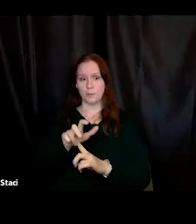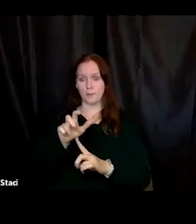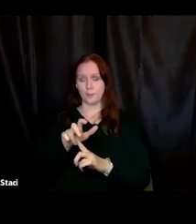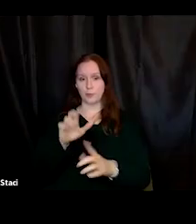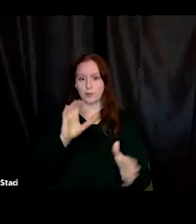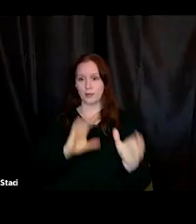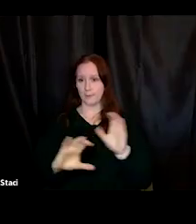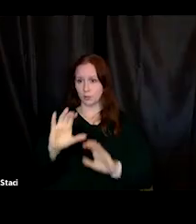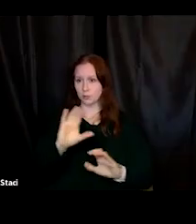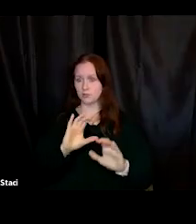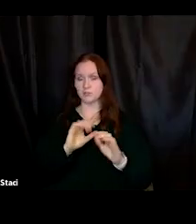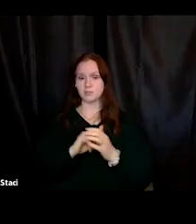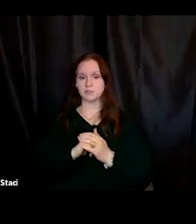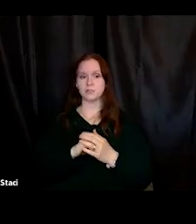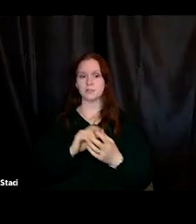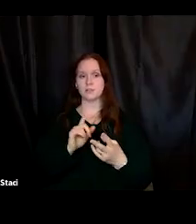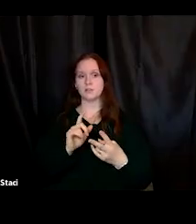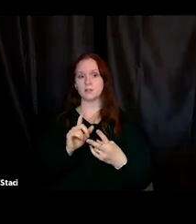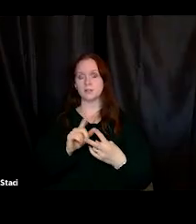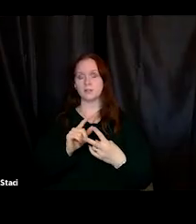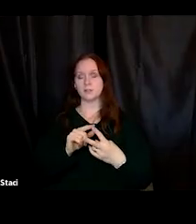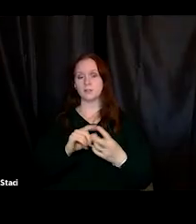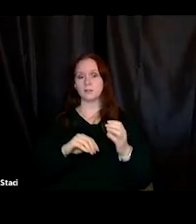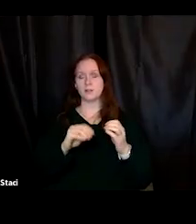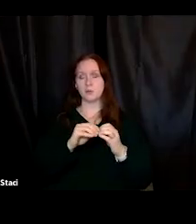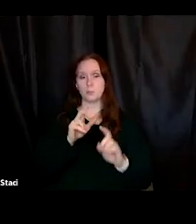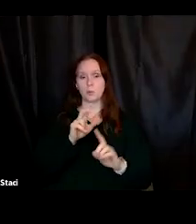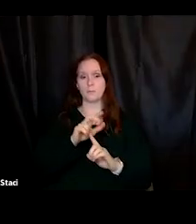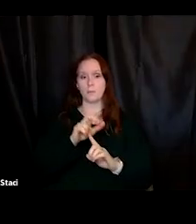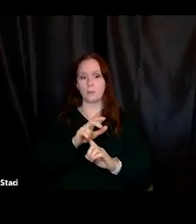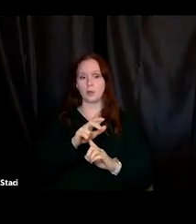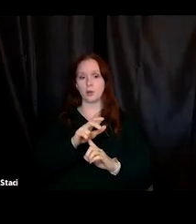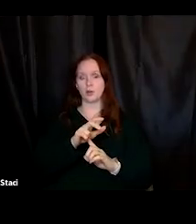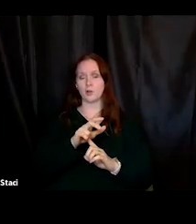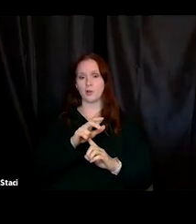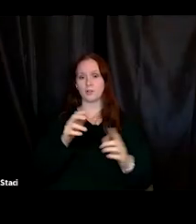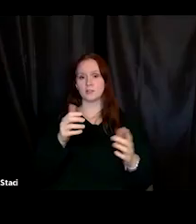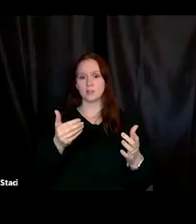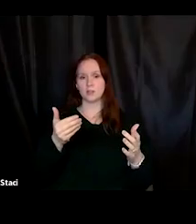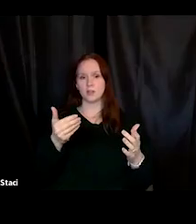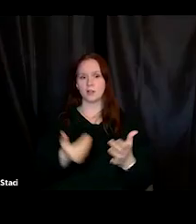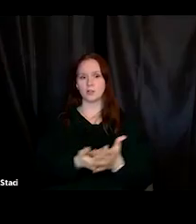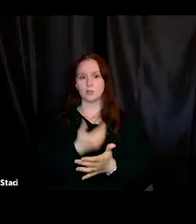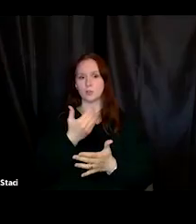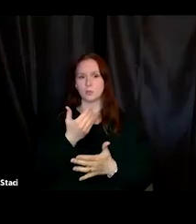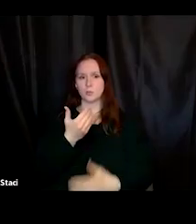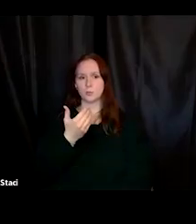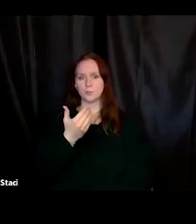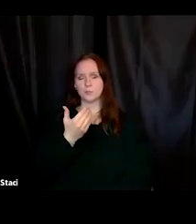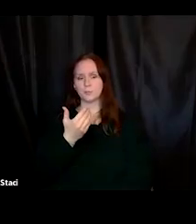para hacer una cita. Y queríamos hablar un poco sobre eso sabiendo que...